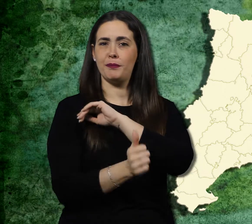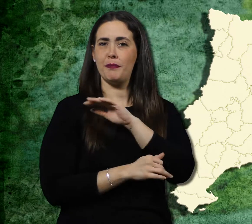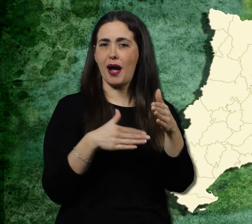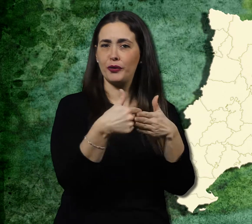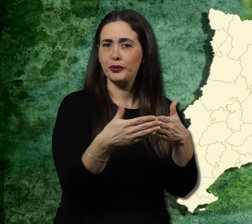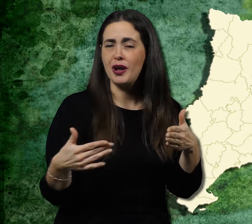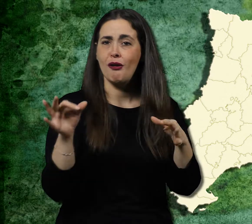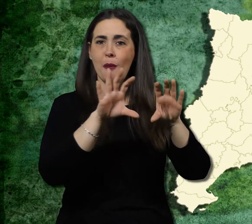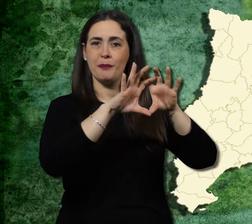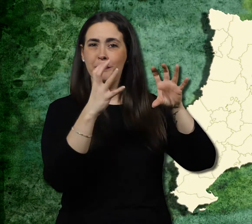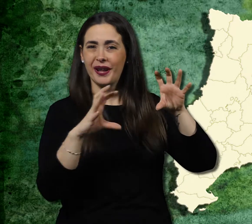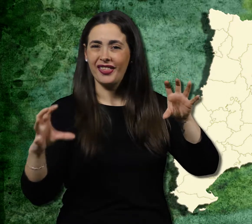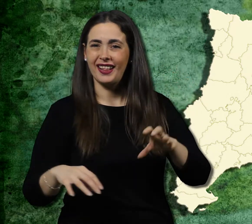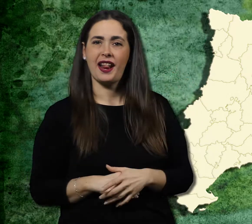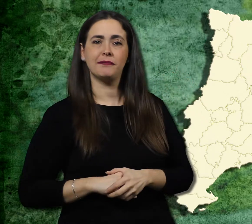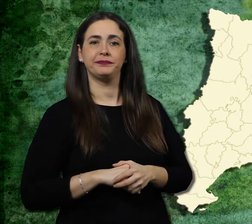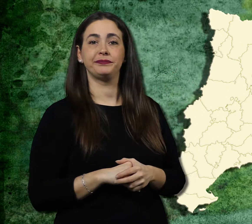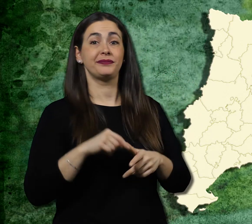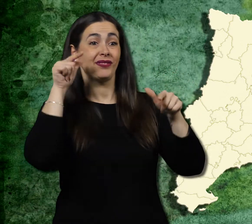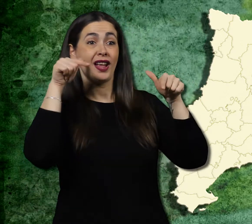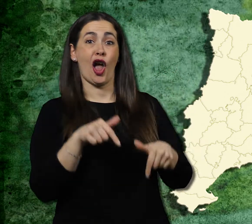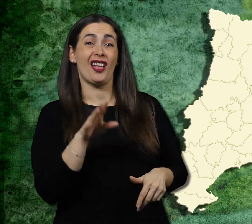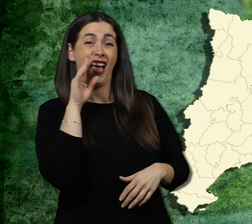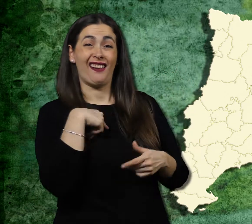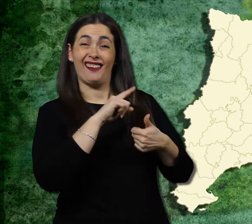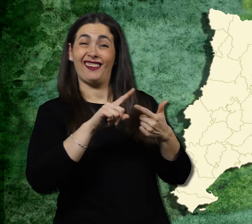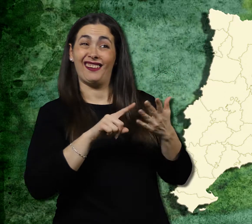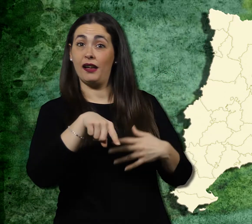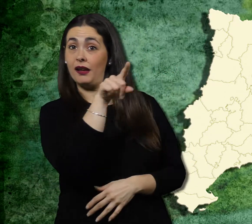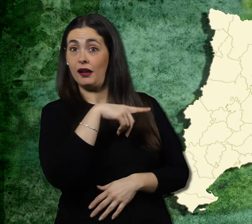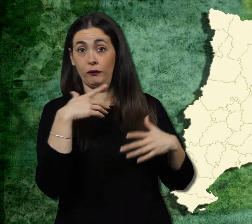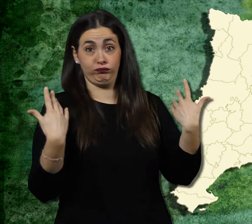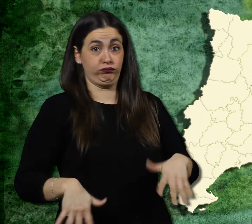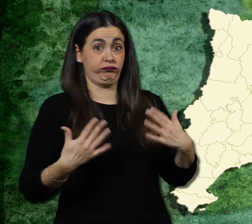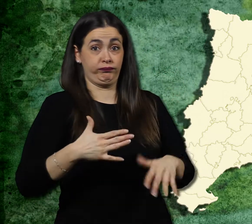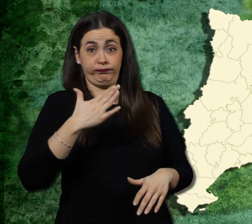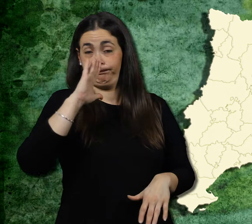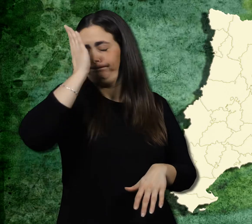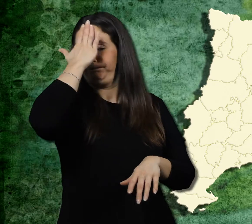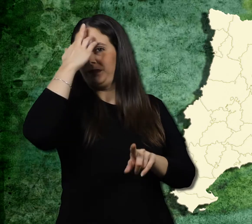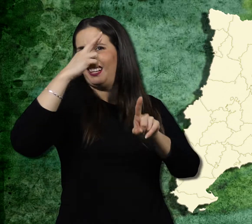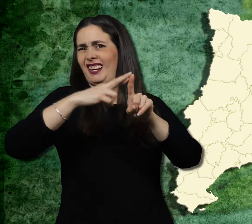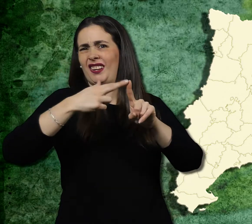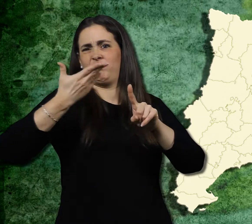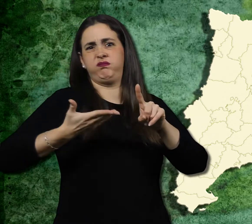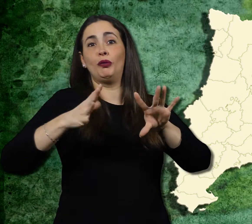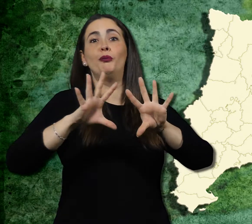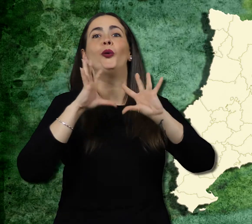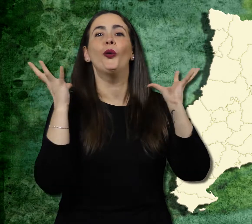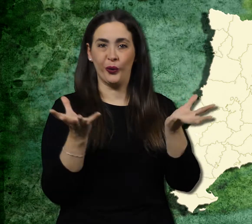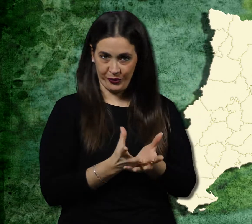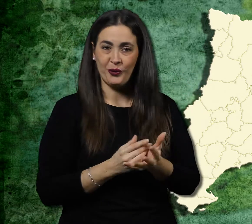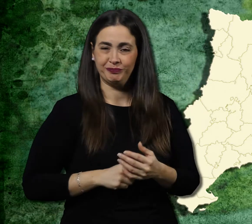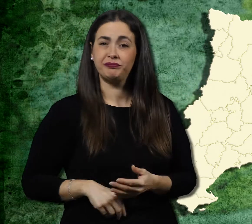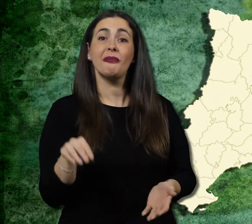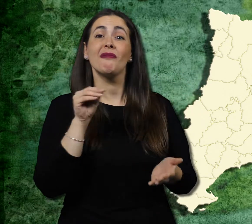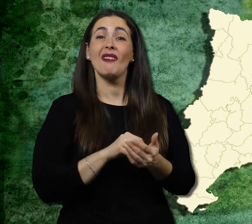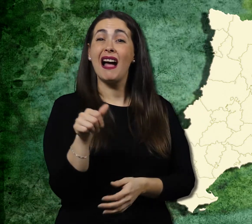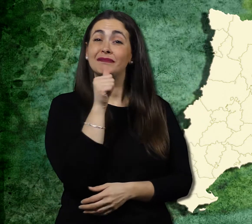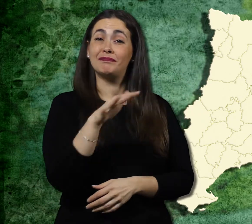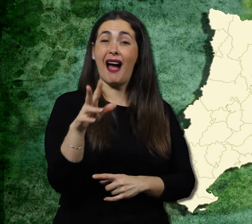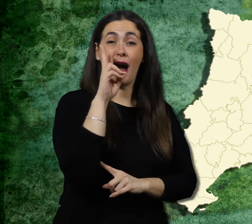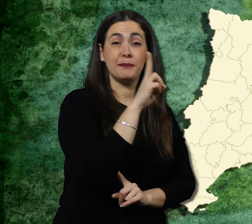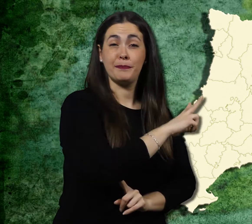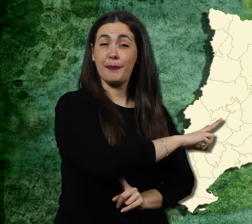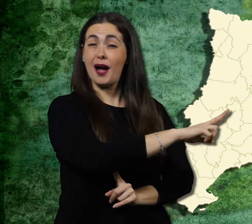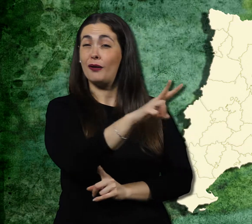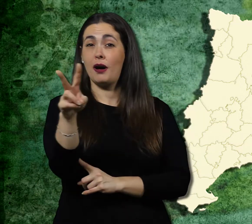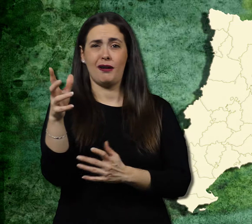el Park Güell o la Pedrera, avui referents mundials, a l'espectacular façana marítima